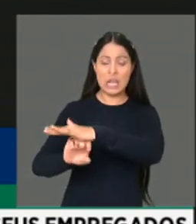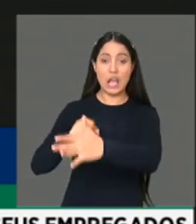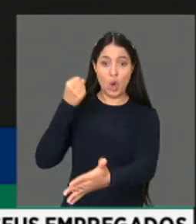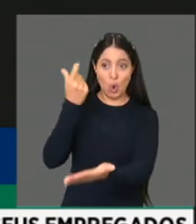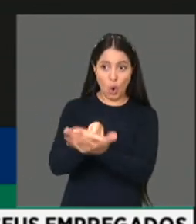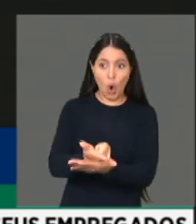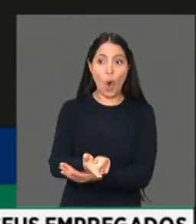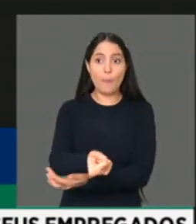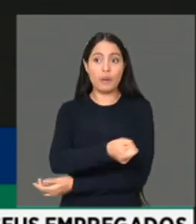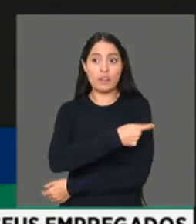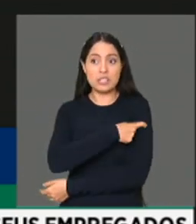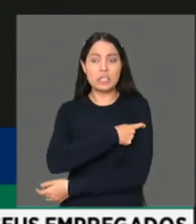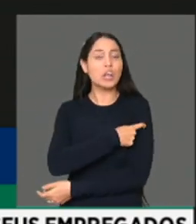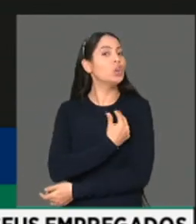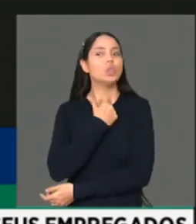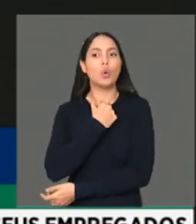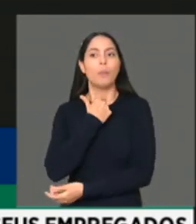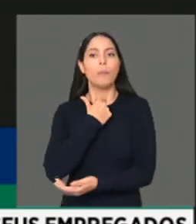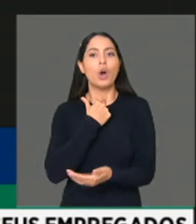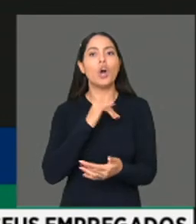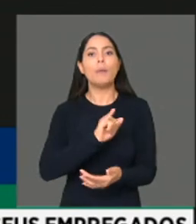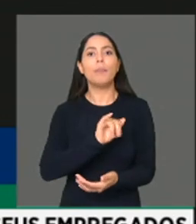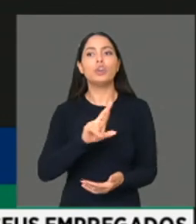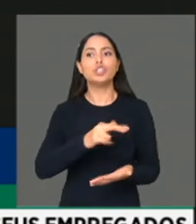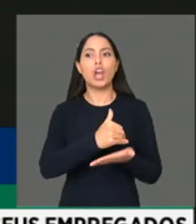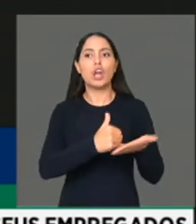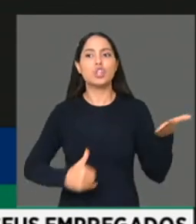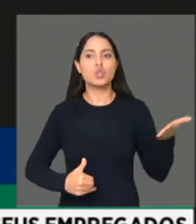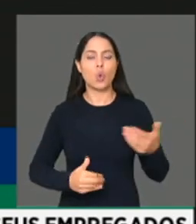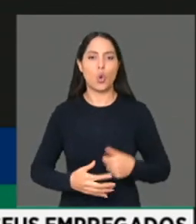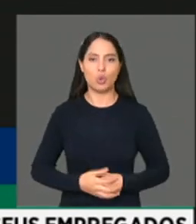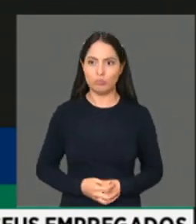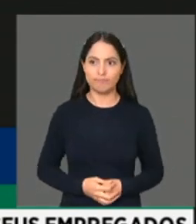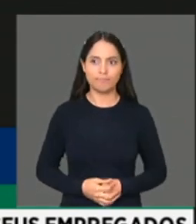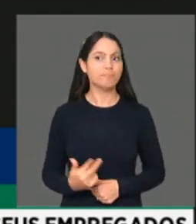VACINAS FAÇAM ALGUM TIPO DE DESCONTO NO IMPOSTO DE RENDA, OU DESCONTO EM ALGUNS